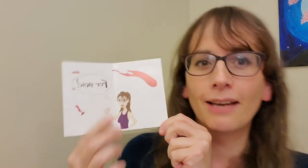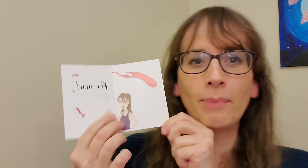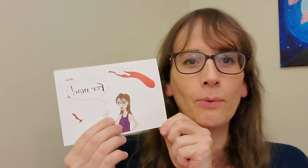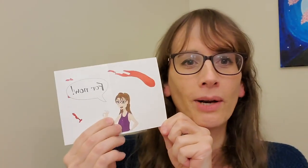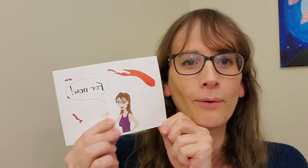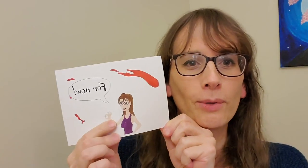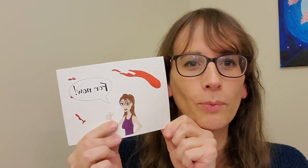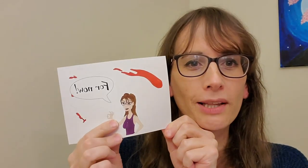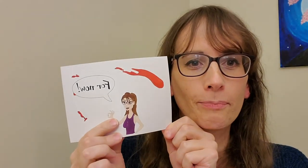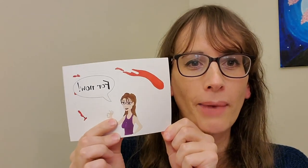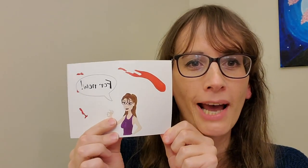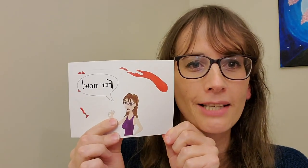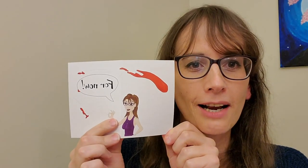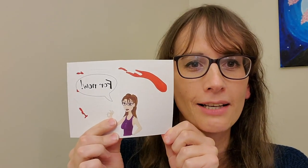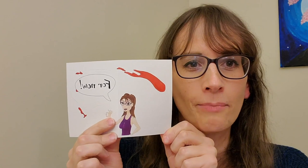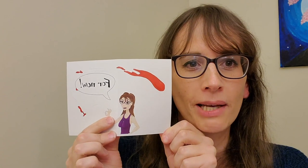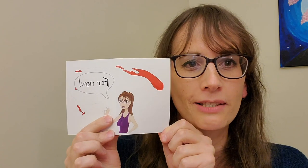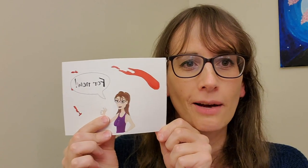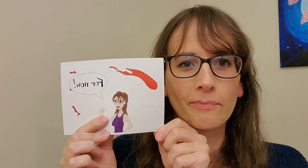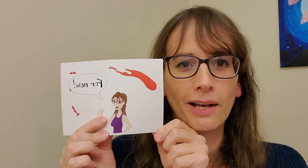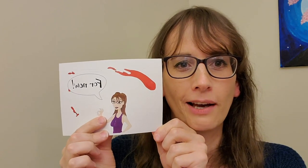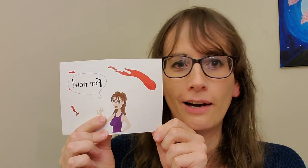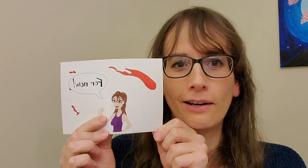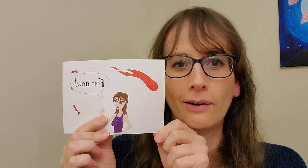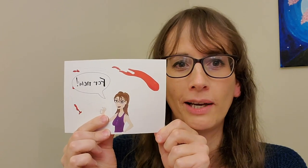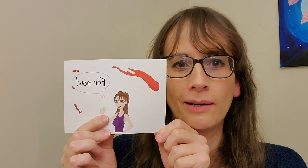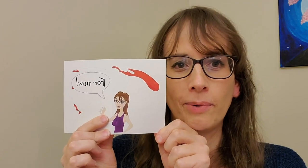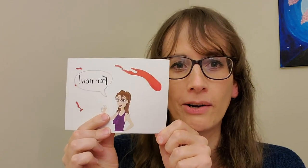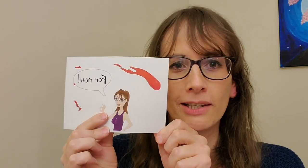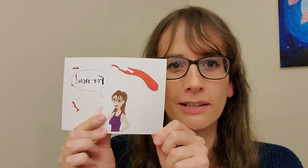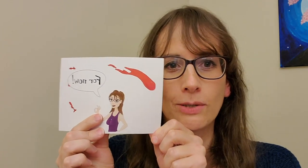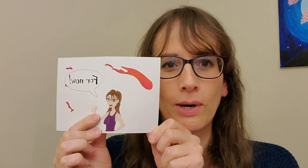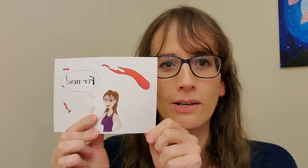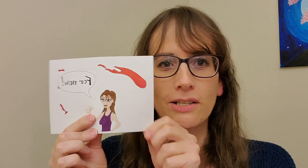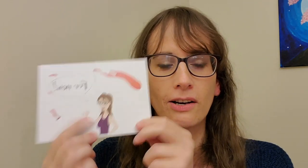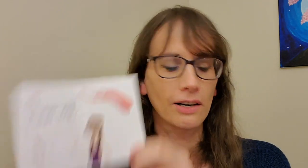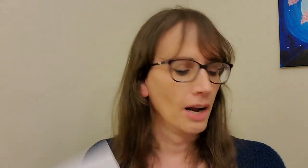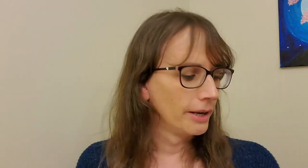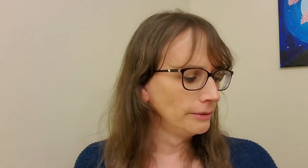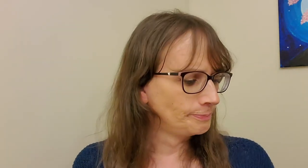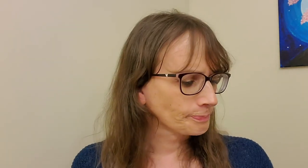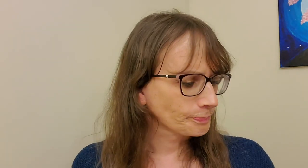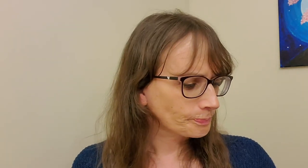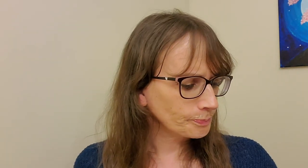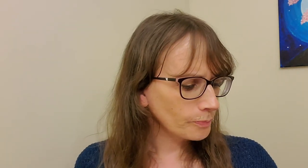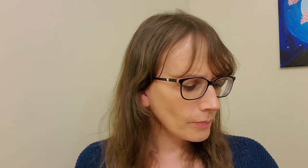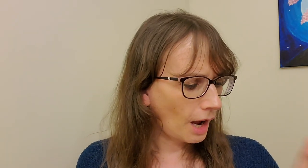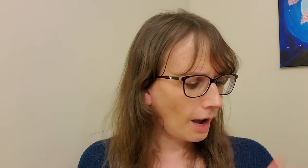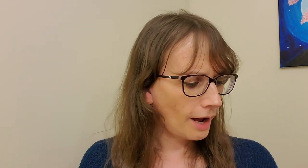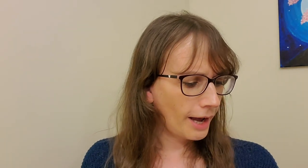Ahí estoy yo, con mi flequillo, no lo arruiné. No lo sé y aparentemente 20 años más joven.